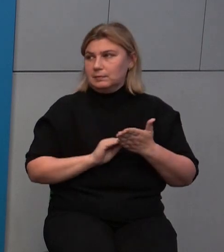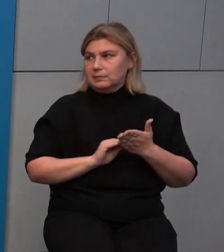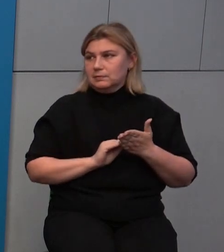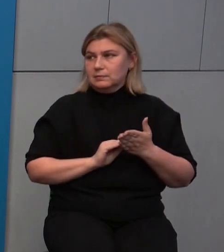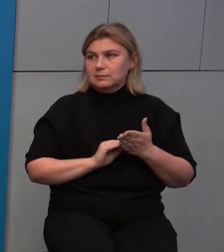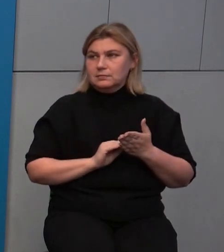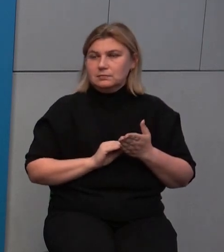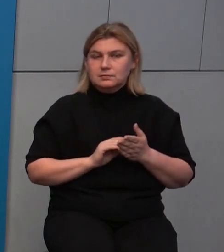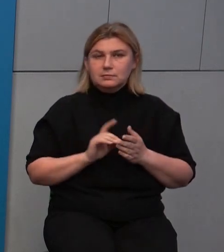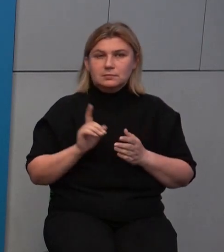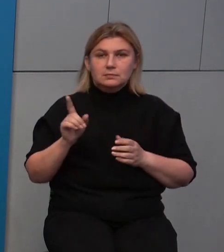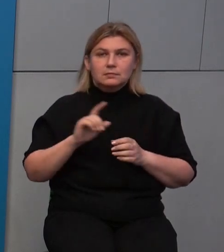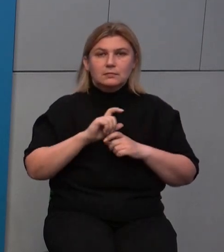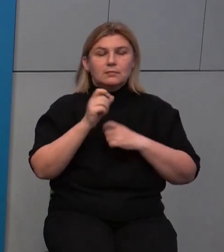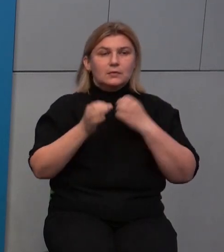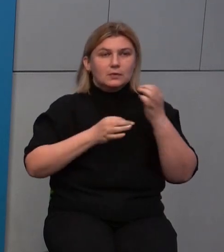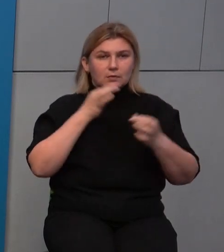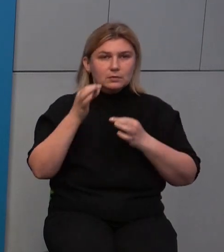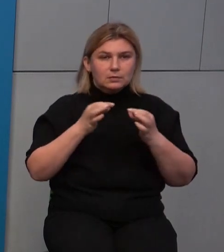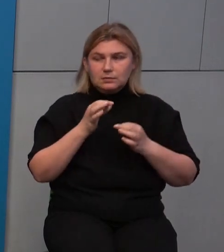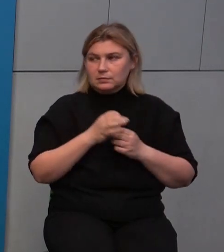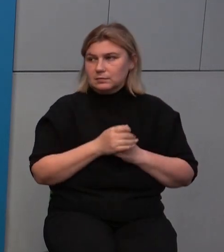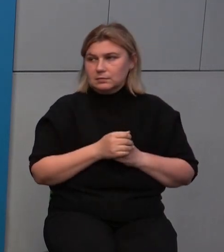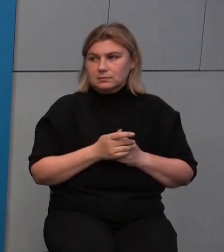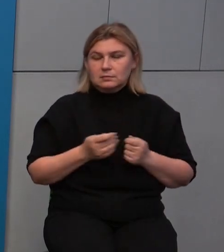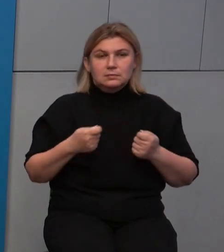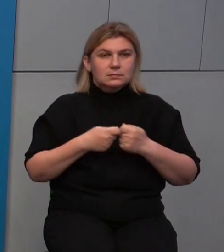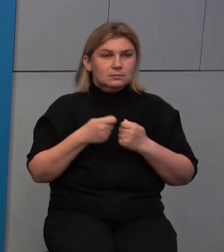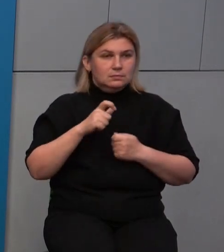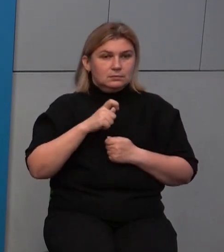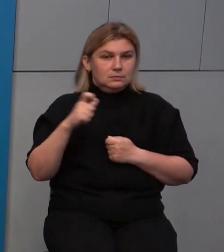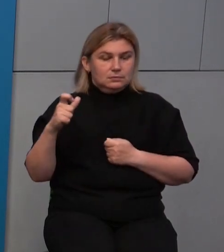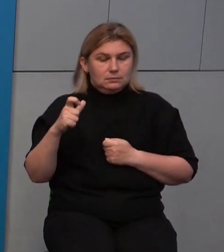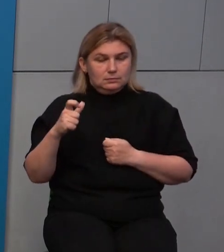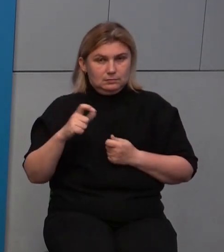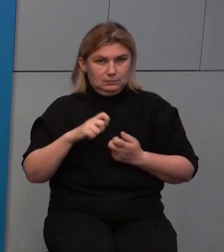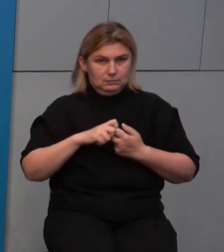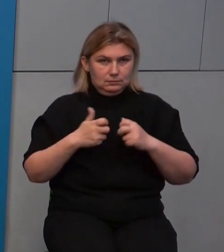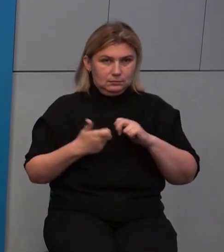i po prostu to, co one opowiadały o współczesnych problemach kobiet